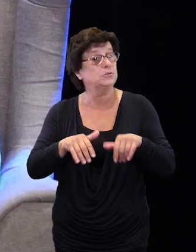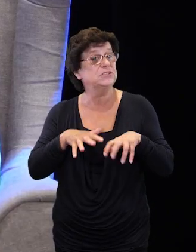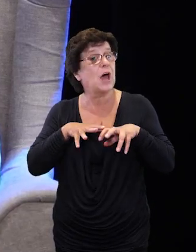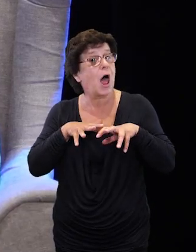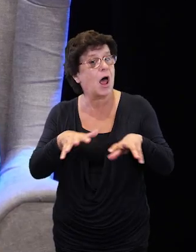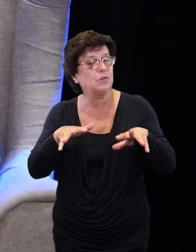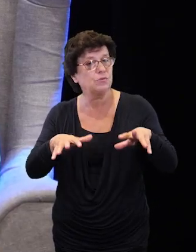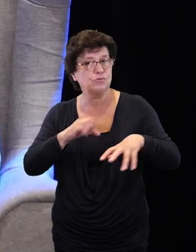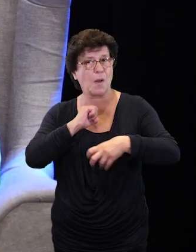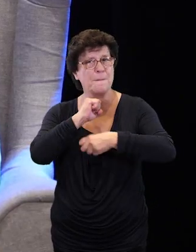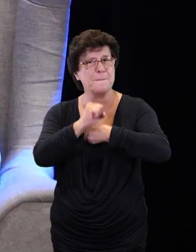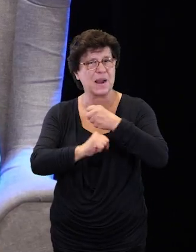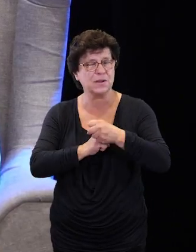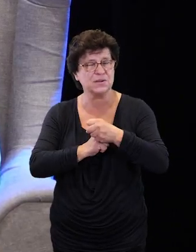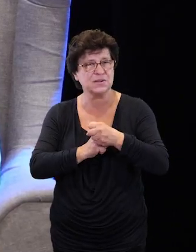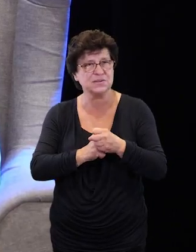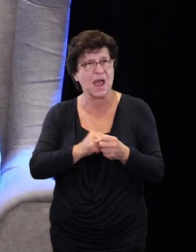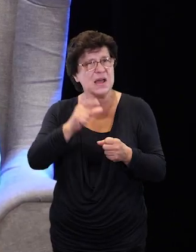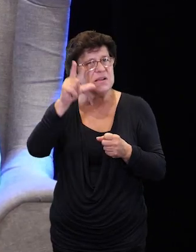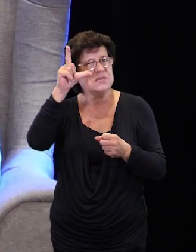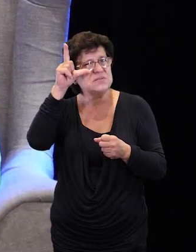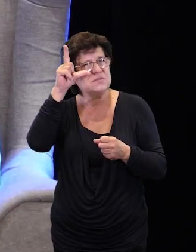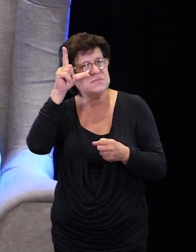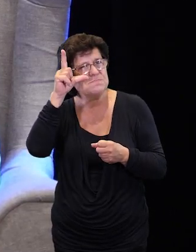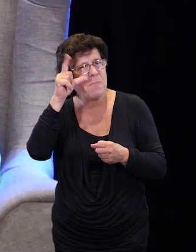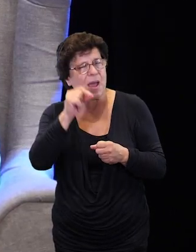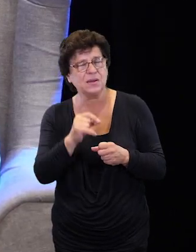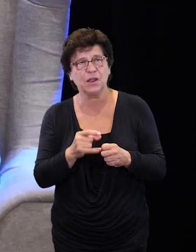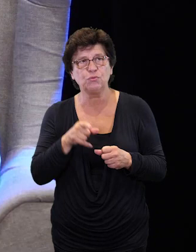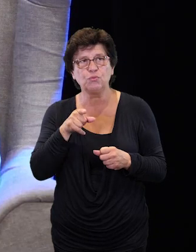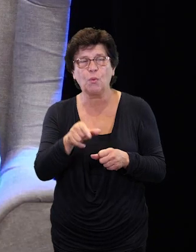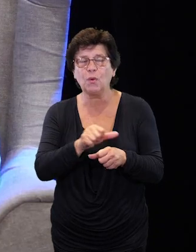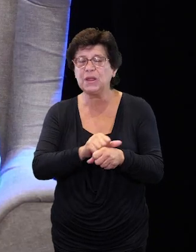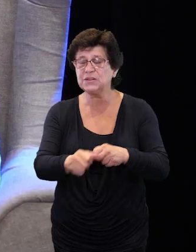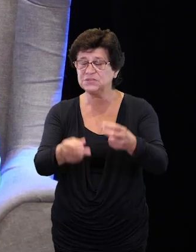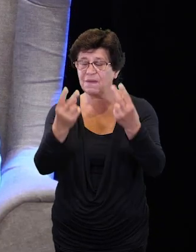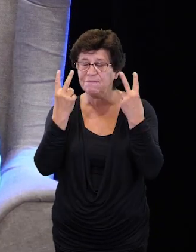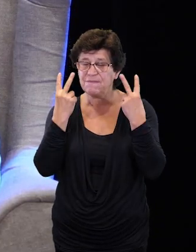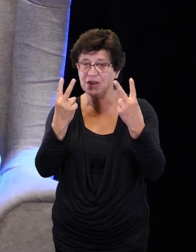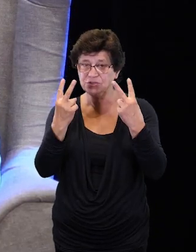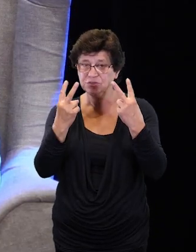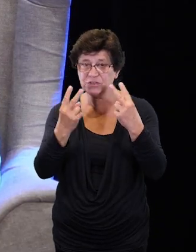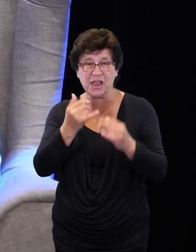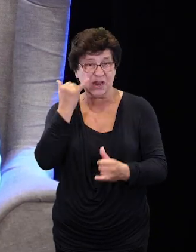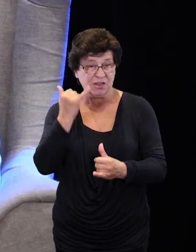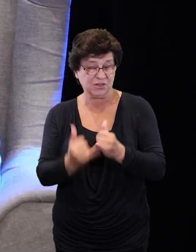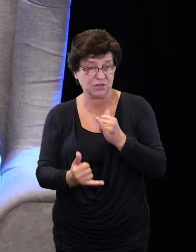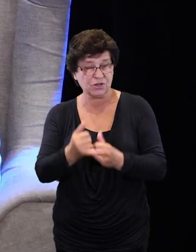Sen jest super punktem wyjściowym do wielu rzeczy. Jeśli pacjent się wysypia, to już wiem, że będzie nieźle.